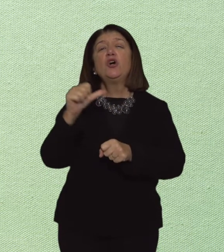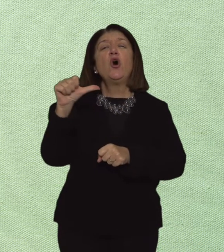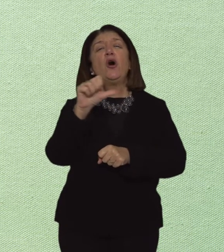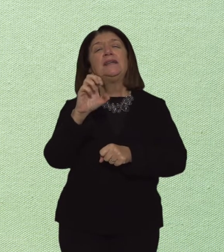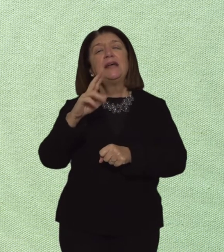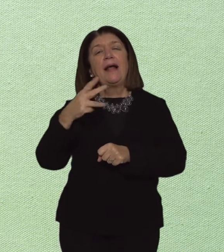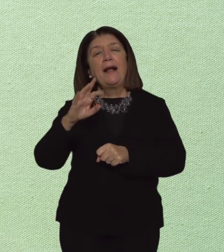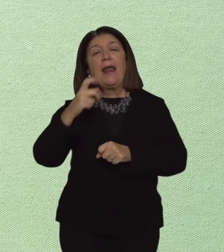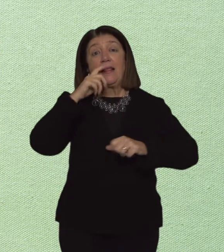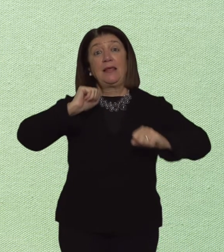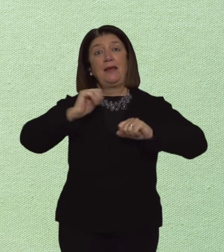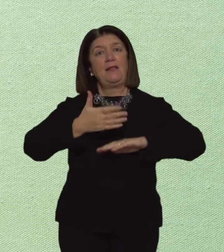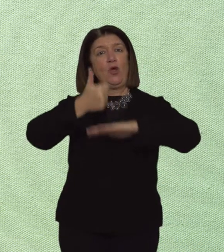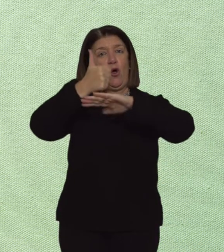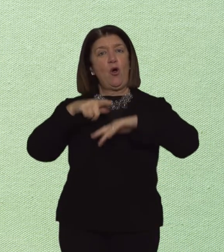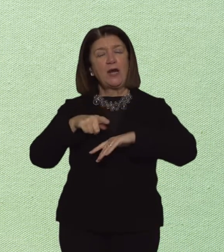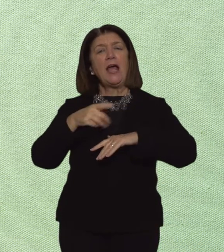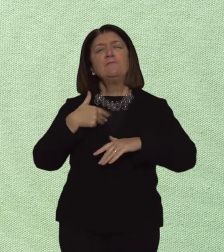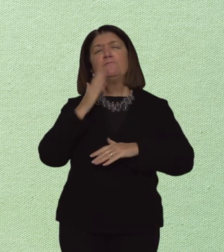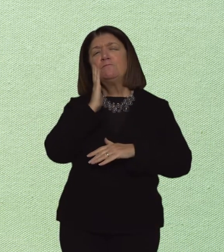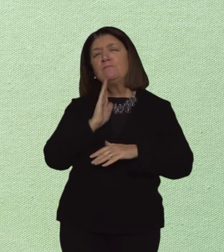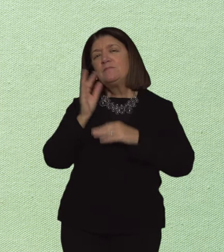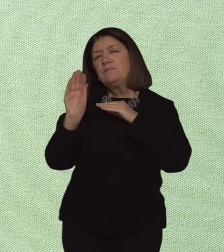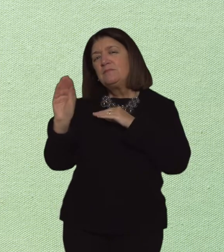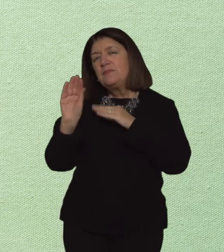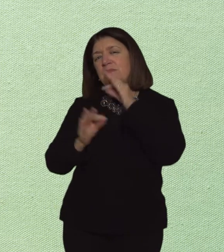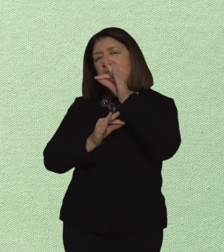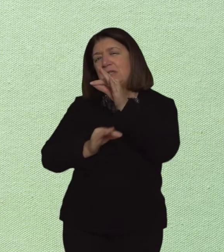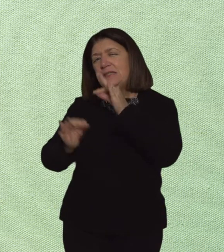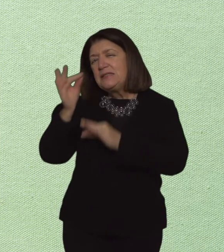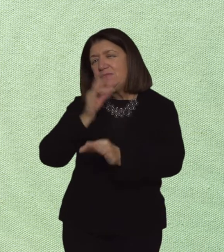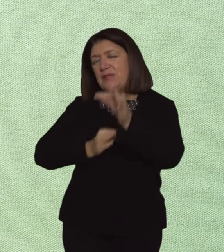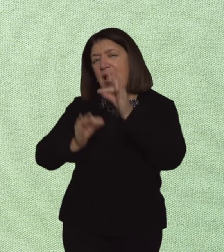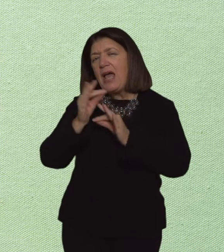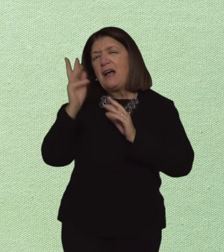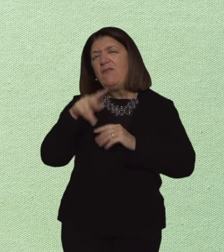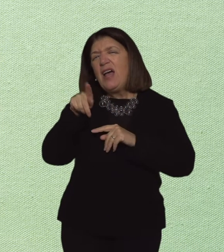di spiegarci che cosa fanno e soprattutto anche di presentare il nostro ospite ecco.